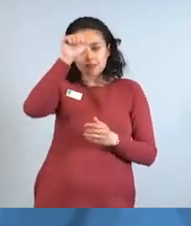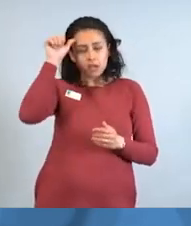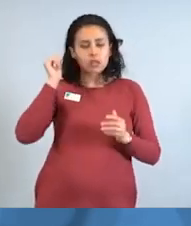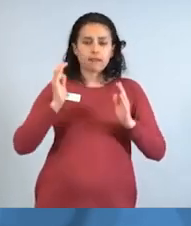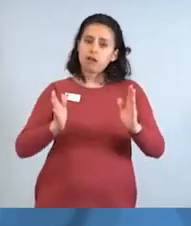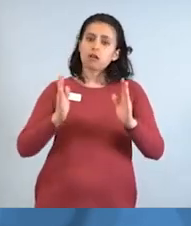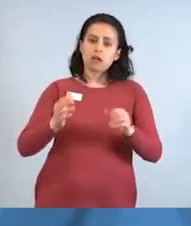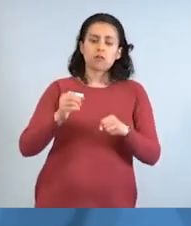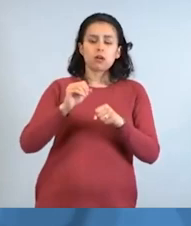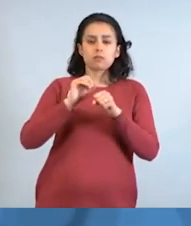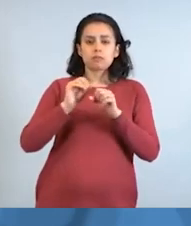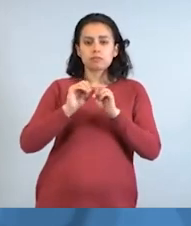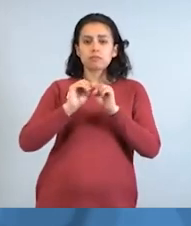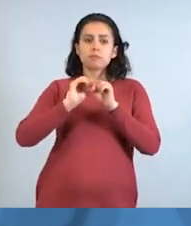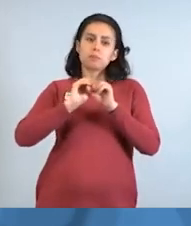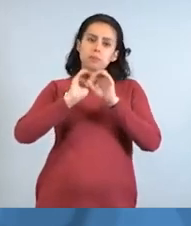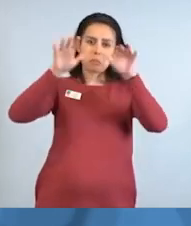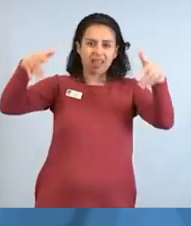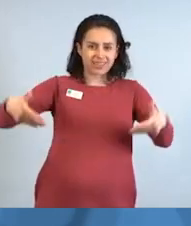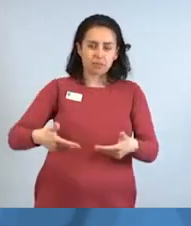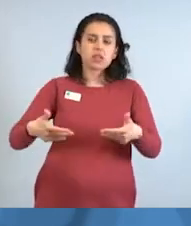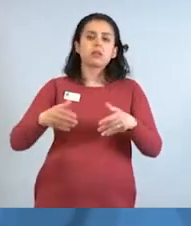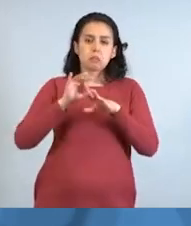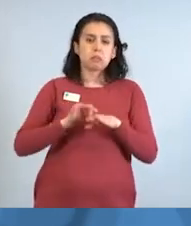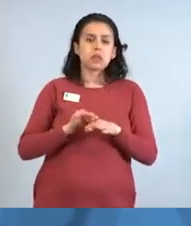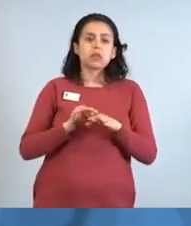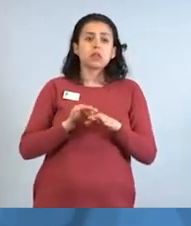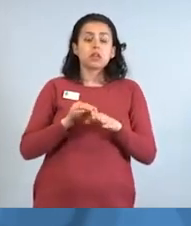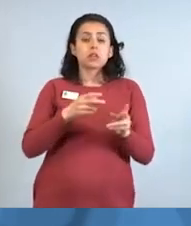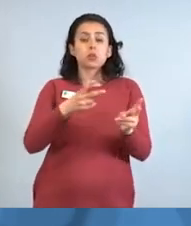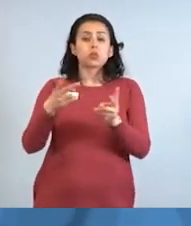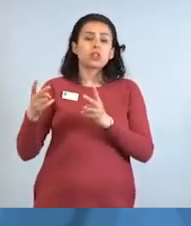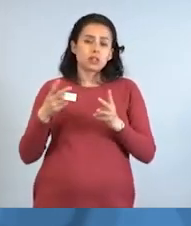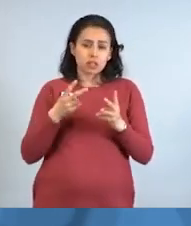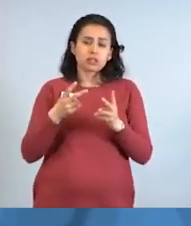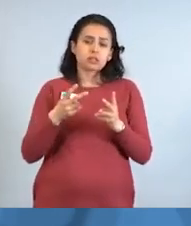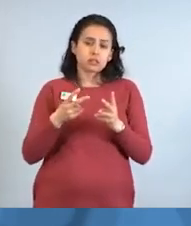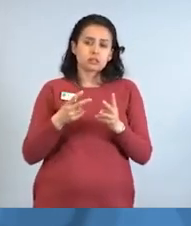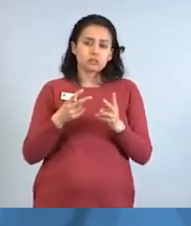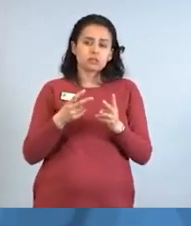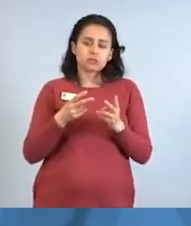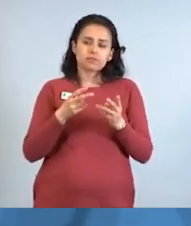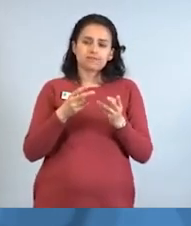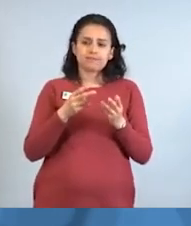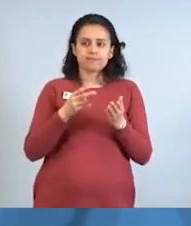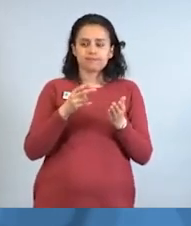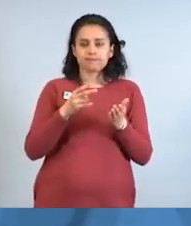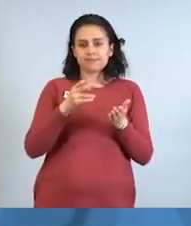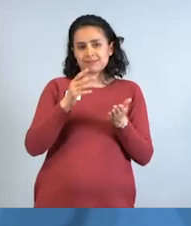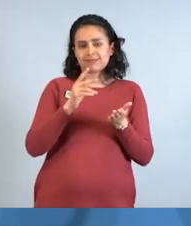Yleensä, kun tehdään kliinisiä tutkimuksia ja rokotteen kehittäminen on kestänyt 10 vuotta,